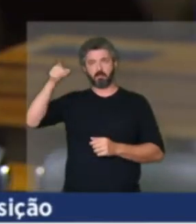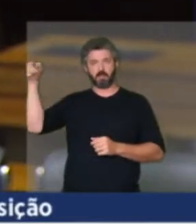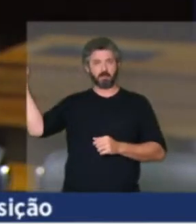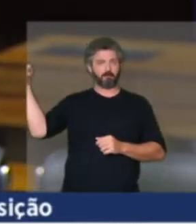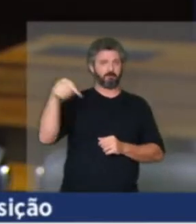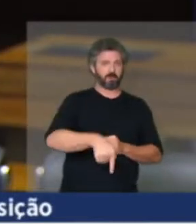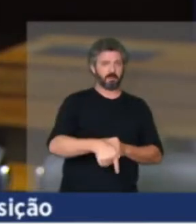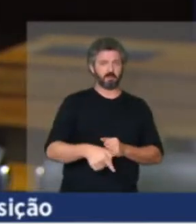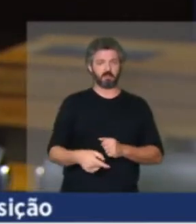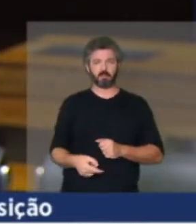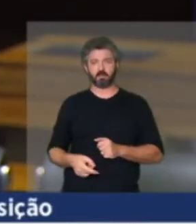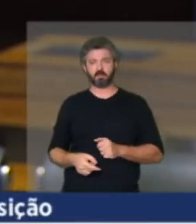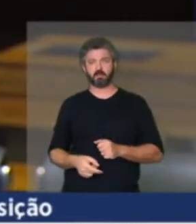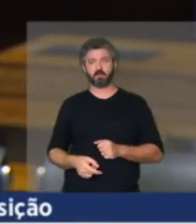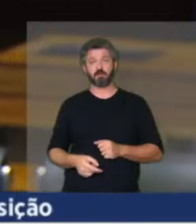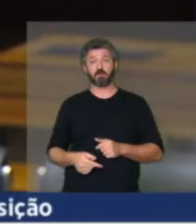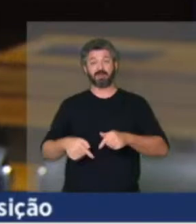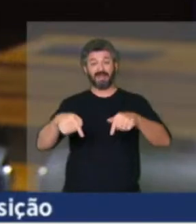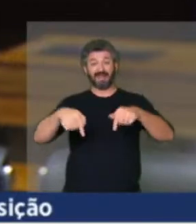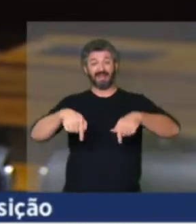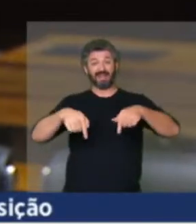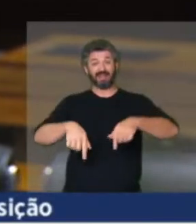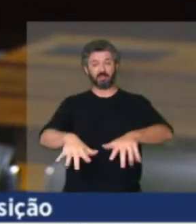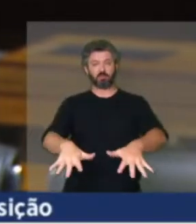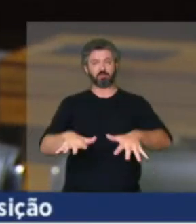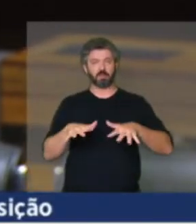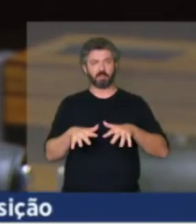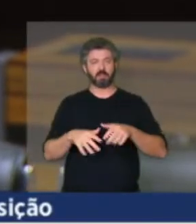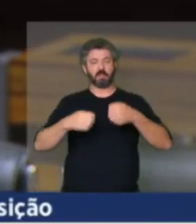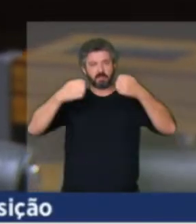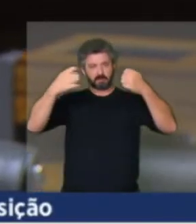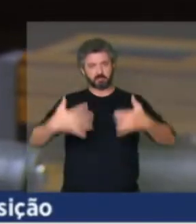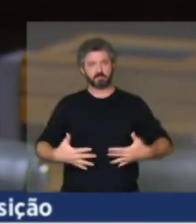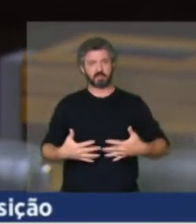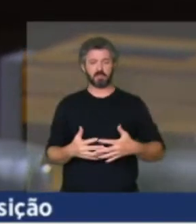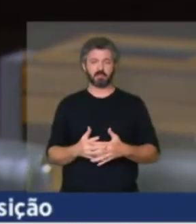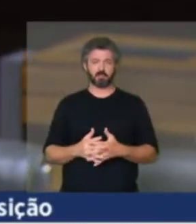AQUI NO PLENÁRIO DAR EXPLICAÇÕES NÃO APENAS AO PARLAMENTO... MAS AO POVO BRASILEIRO QUE SOFRE COM O